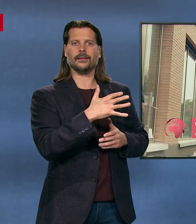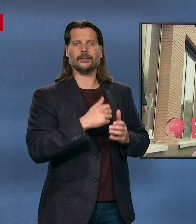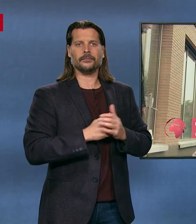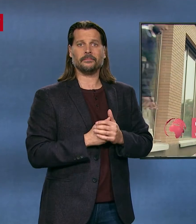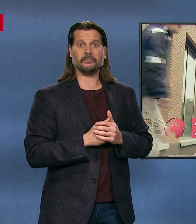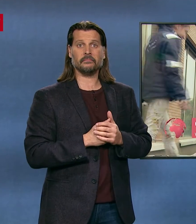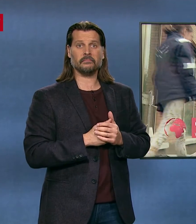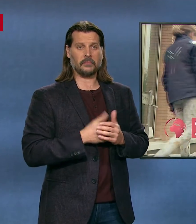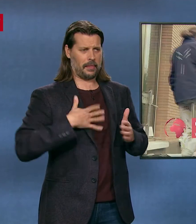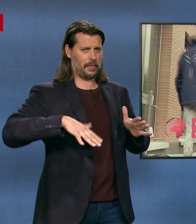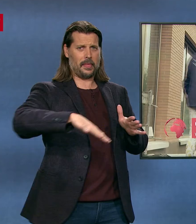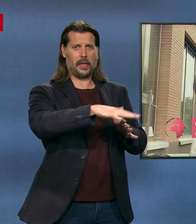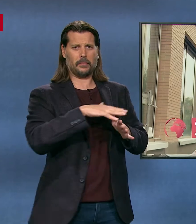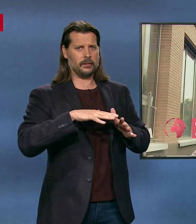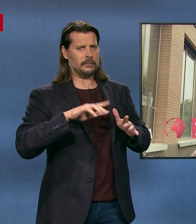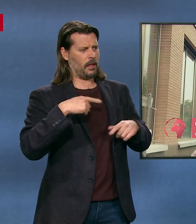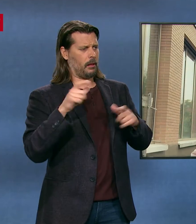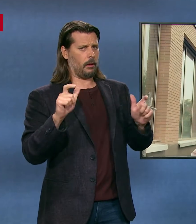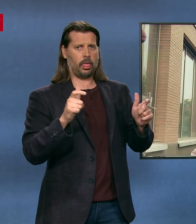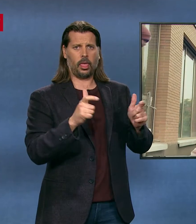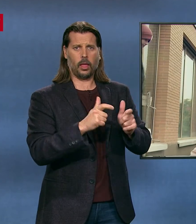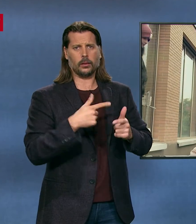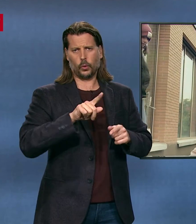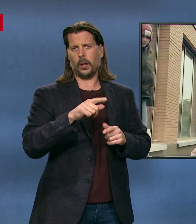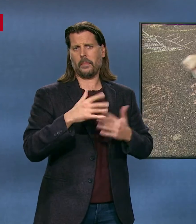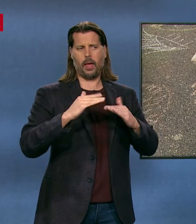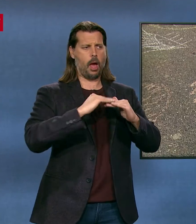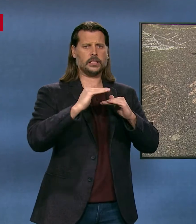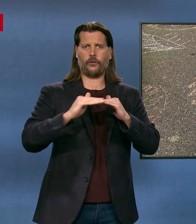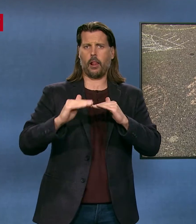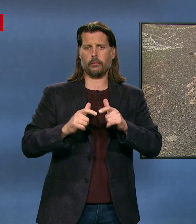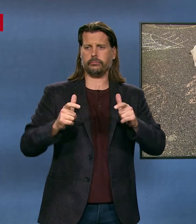Ihr Lebensraum wird immer kleiner, weil es immer mehr Asphalt gibt.